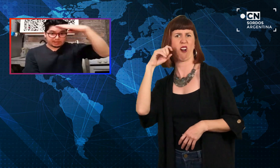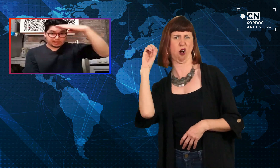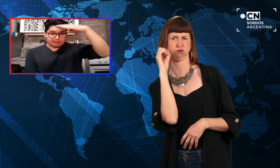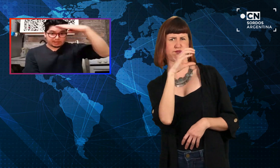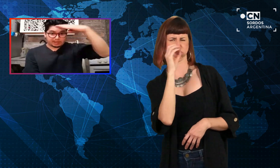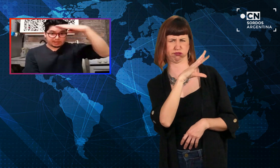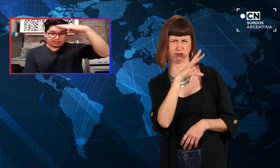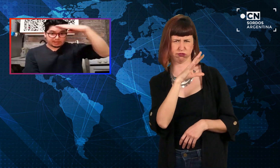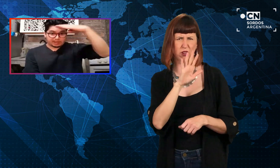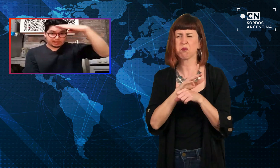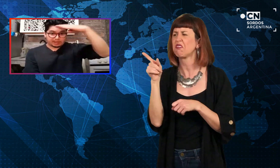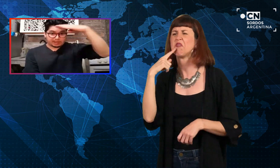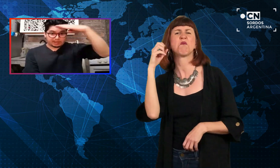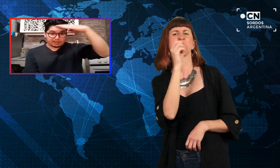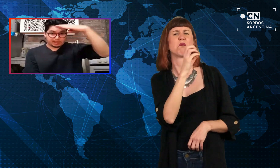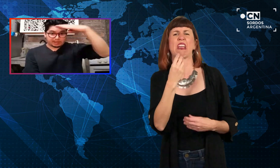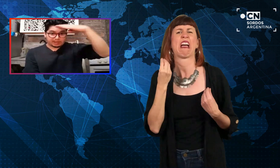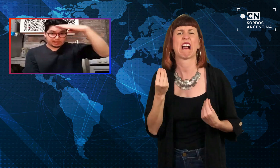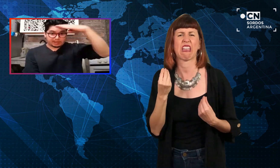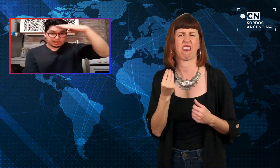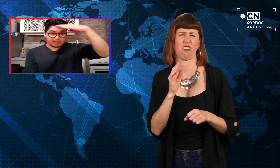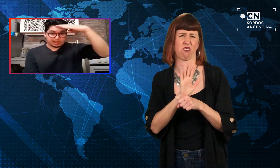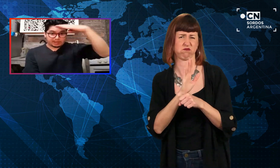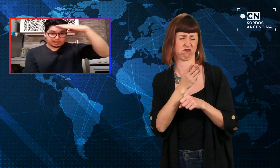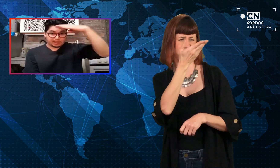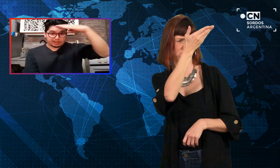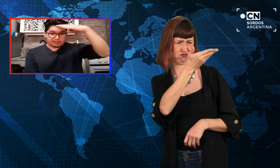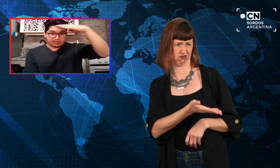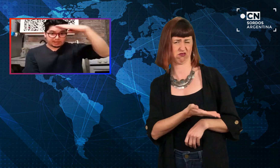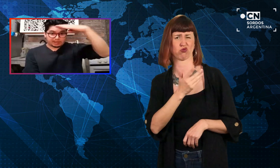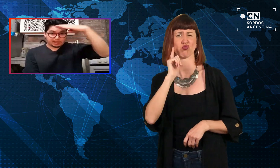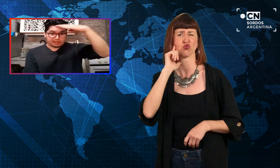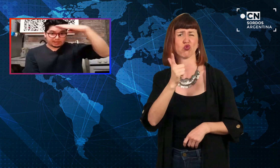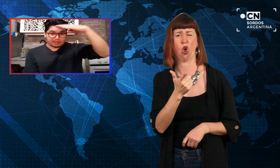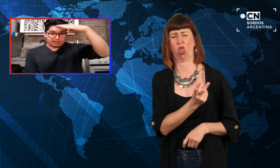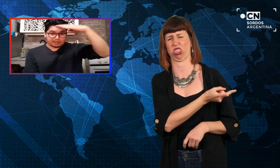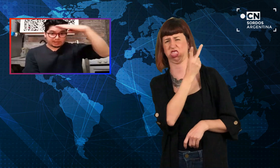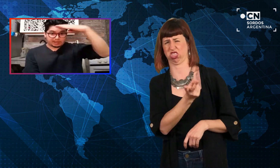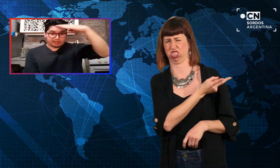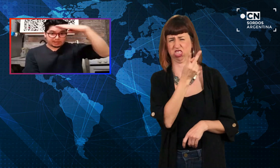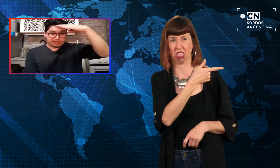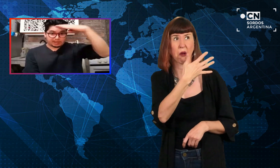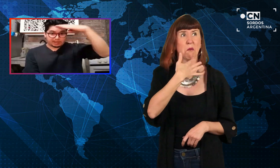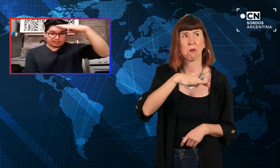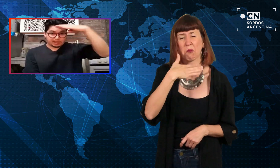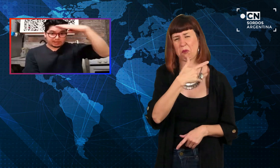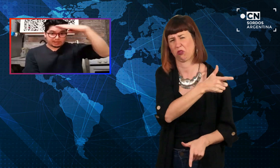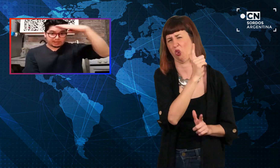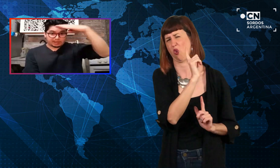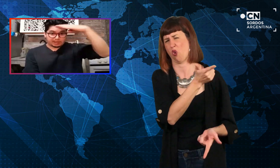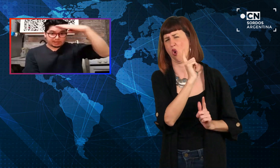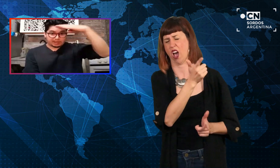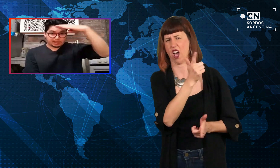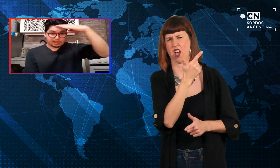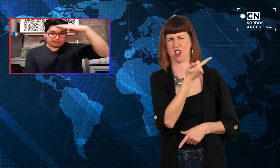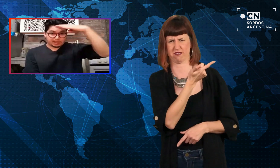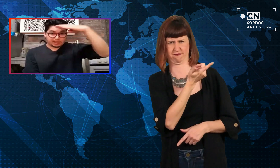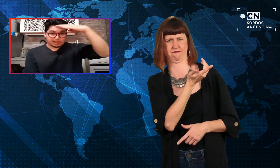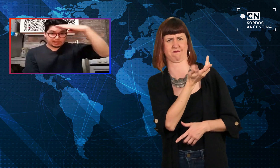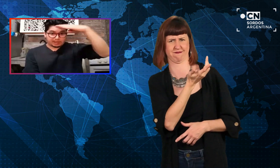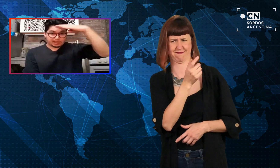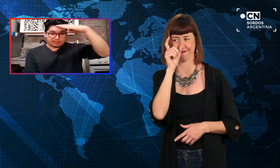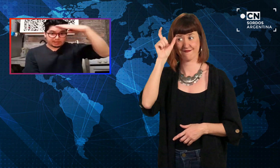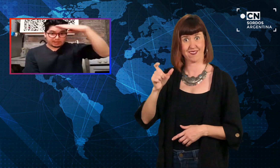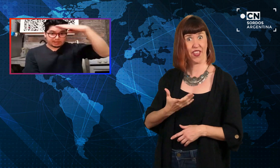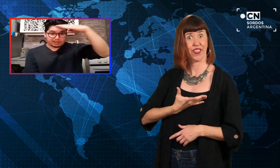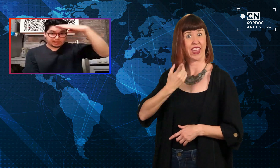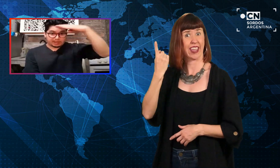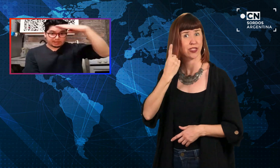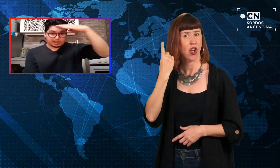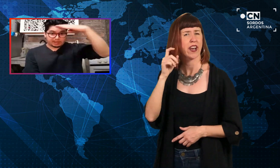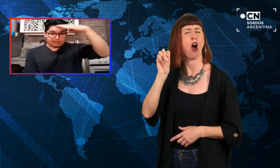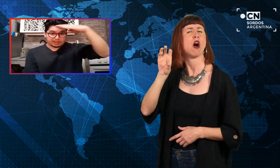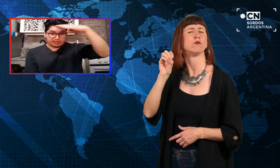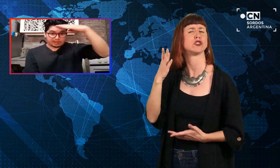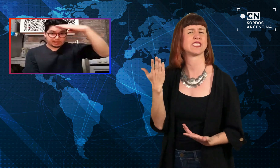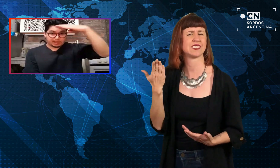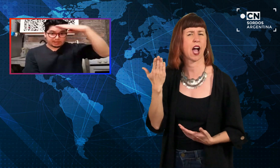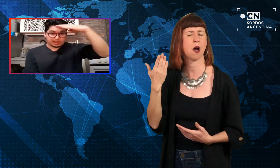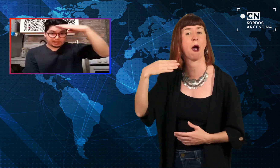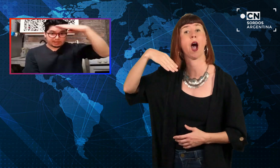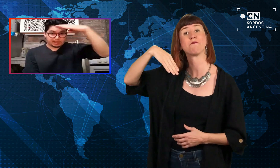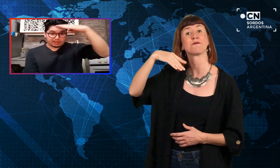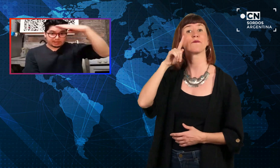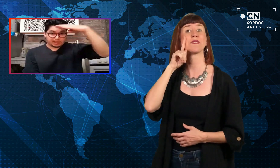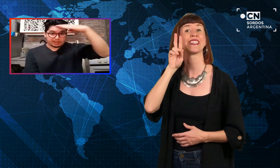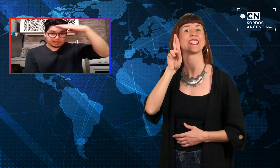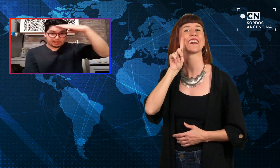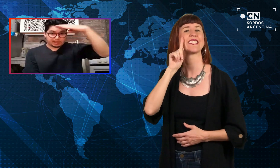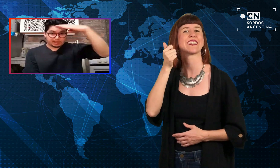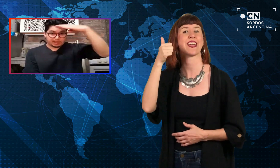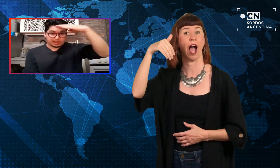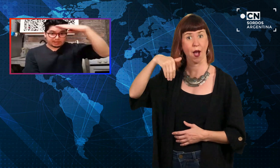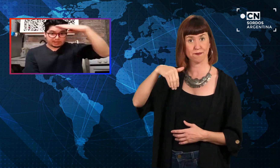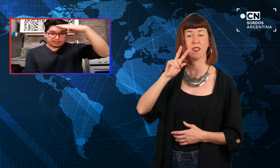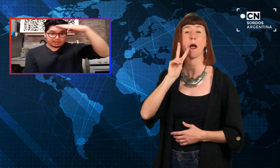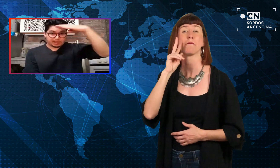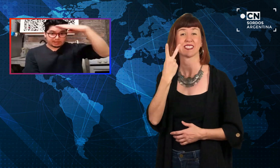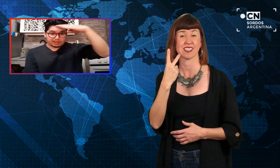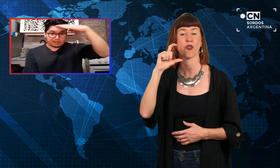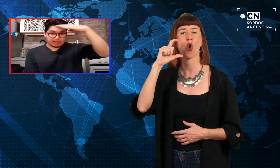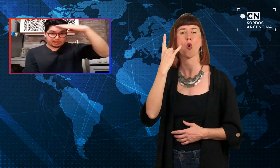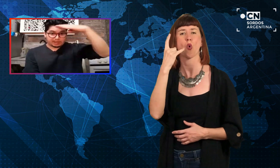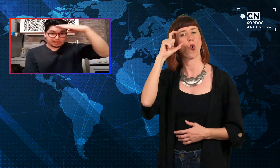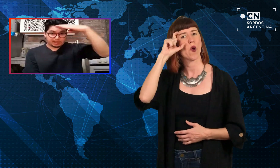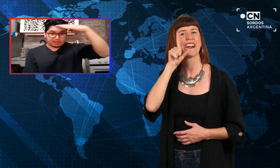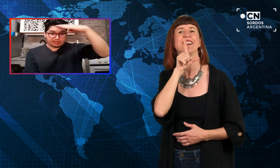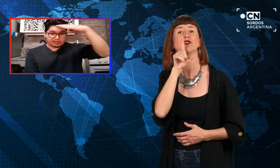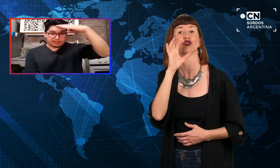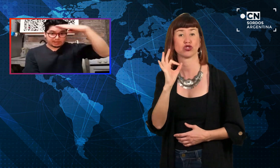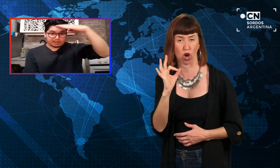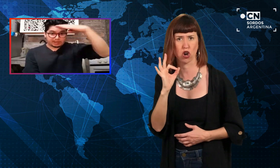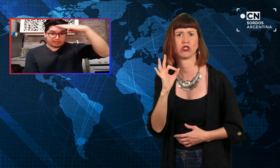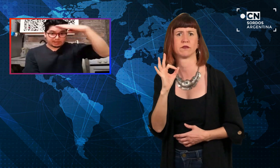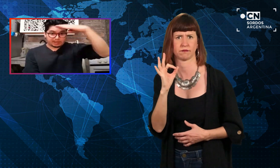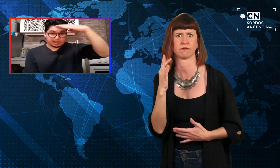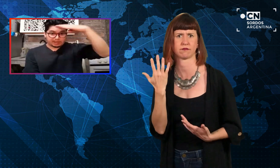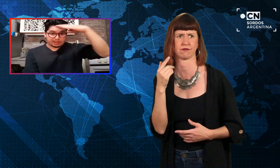“A este sordo de mierda no se le entiende nada”, dijo la funcionaria Miriam Cueto.